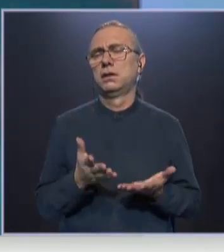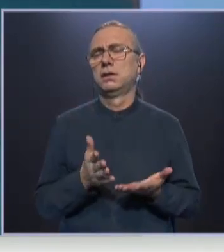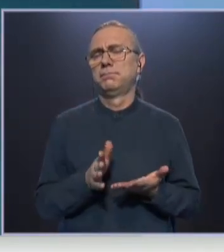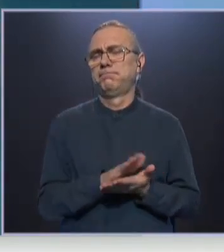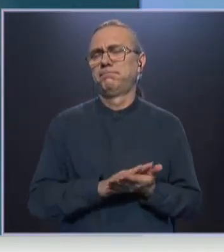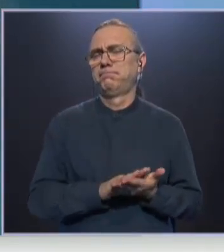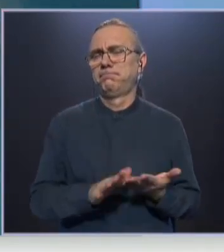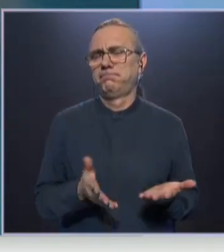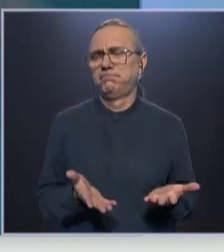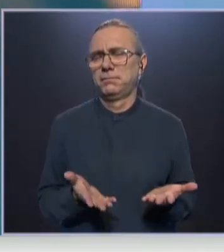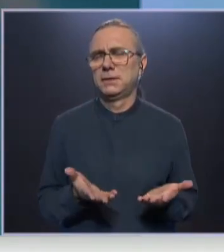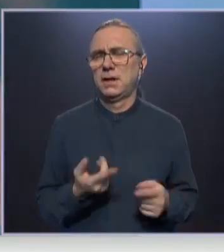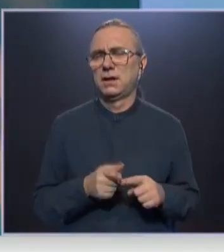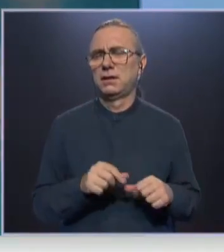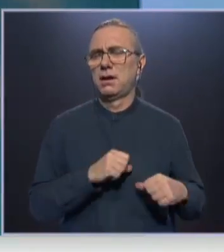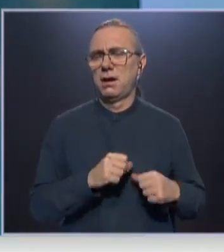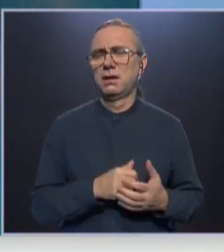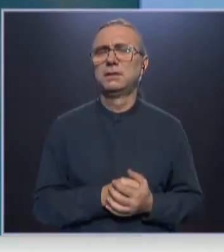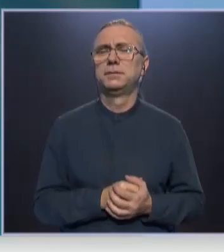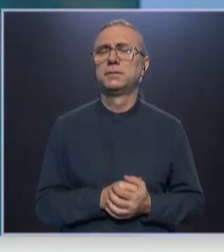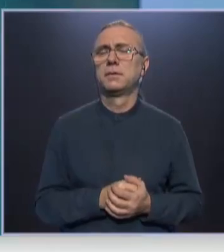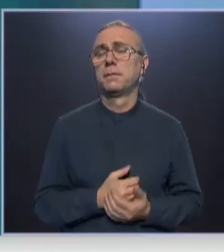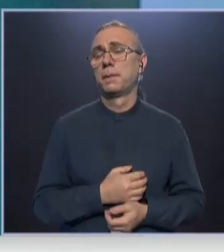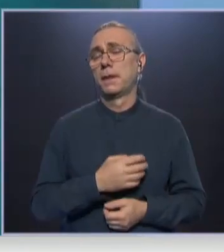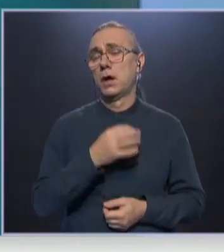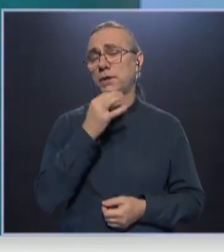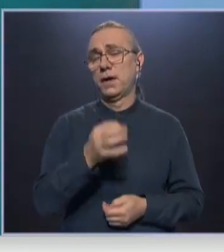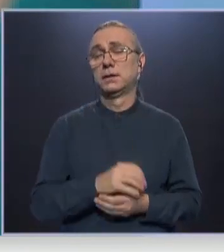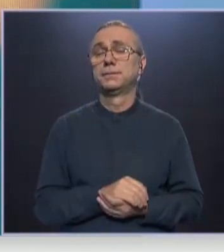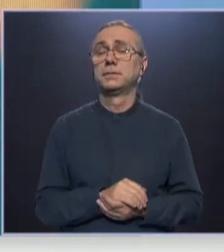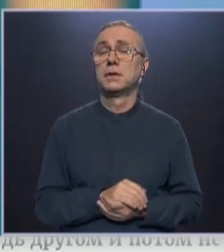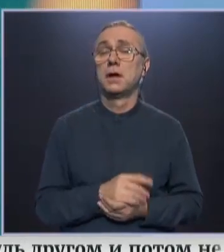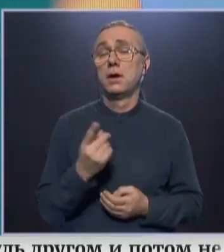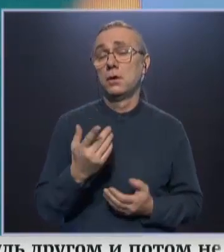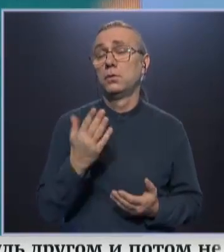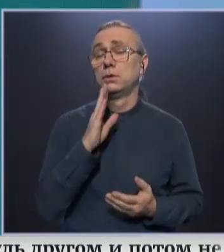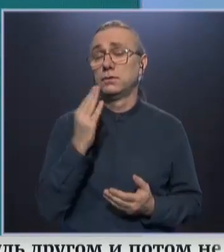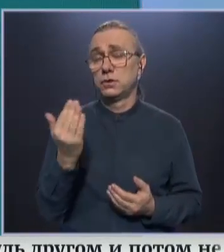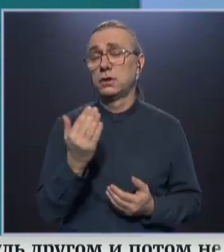сердечное и думаю что оно уже возымело такое такой